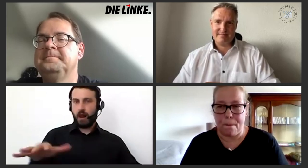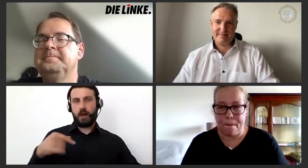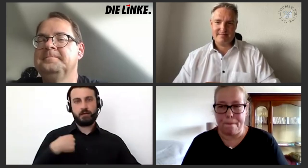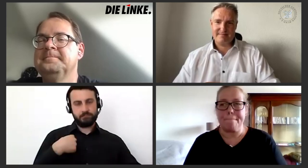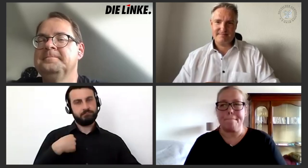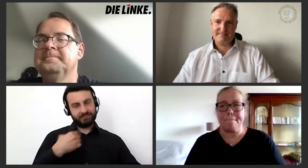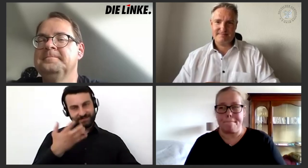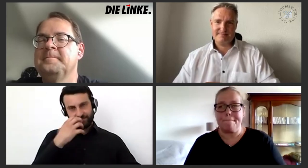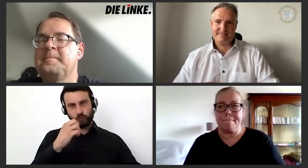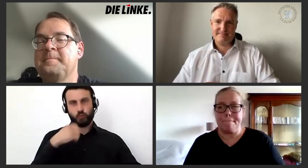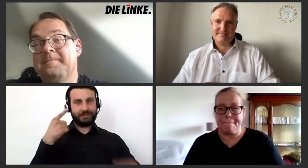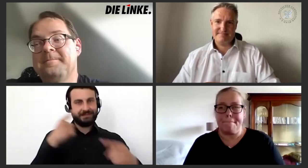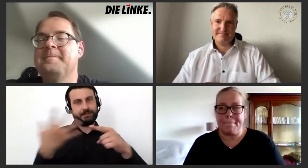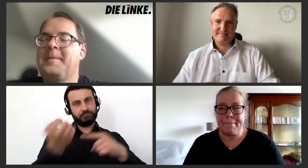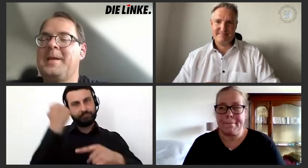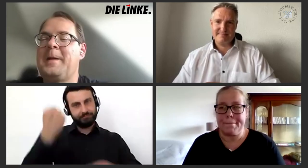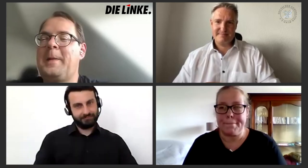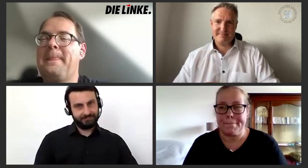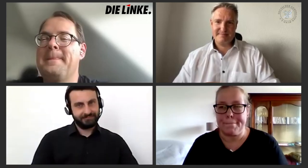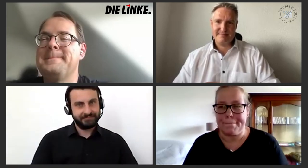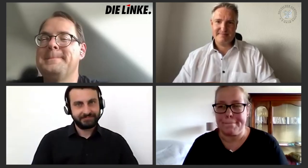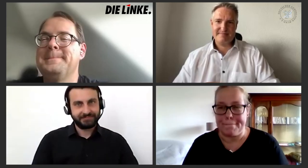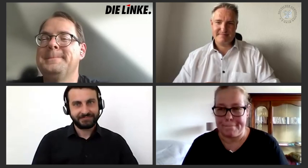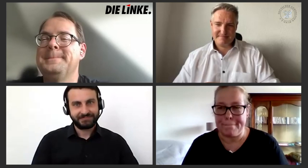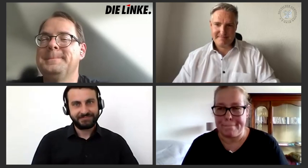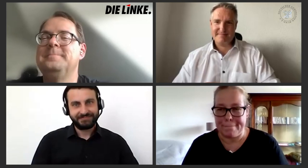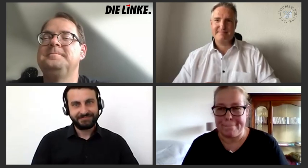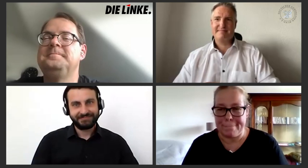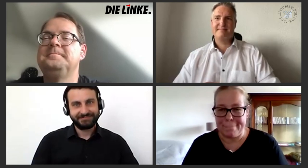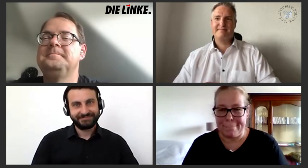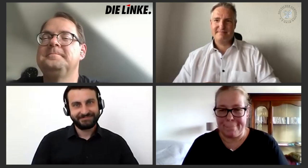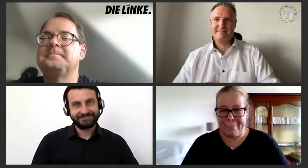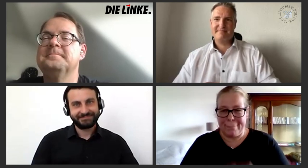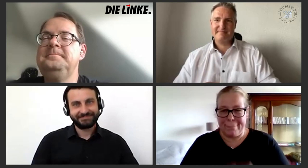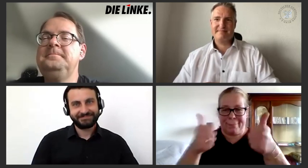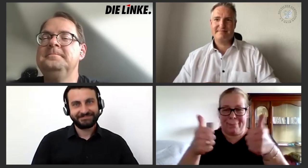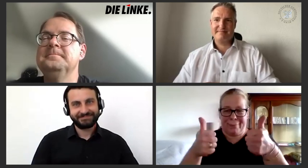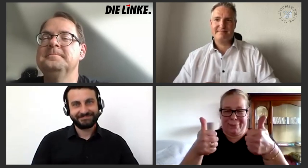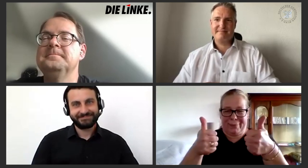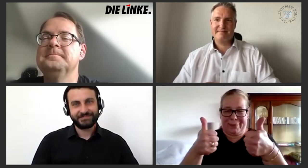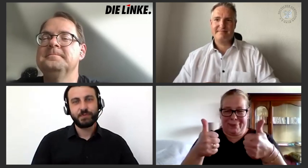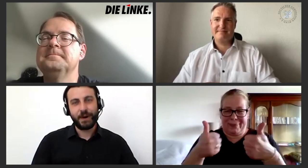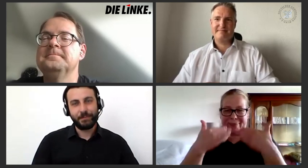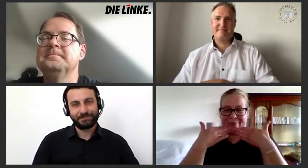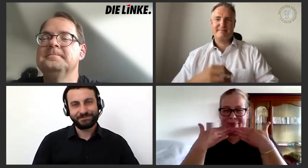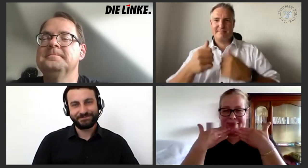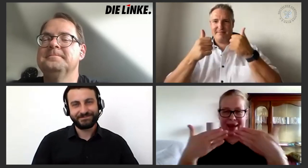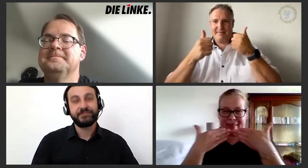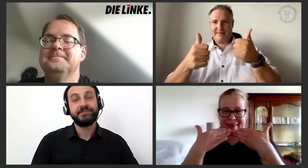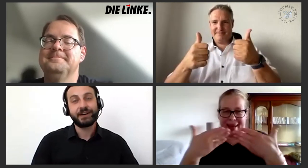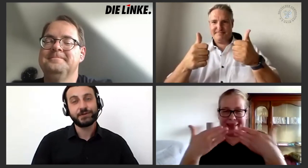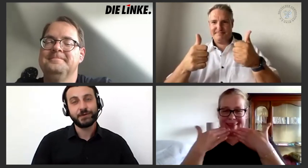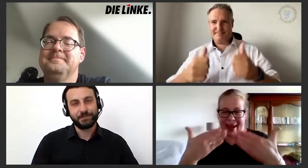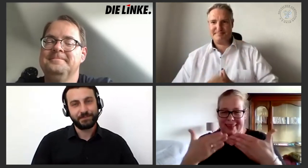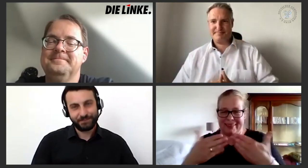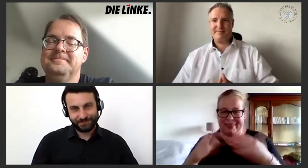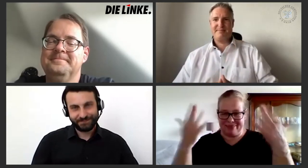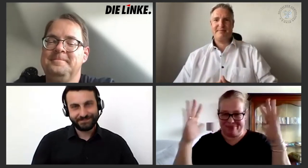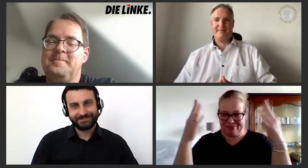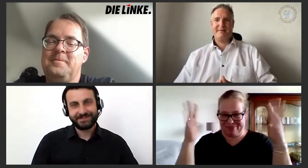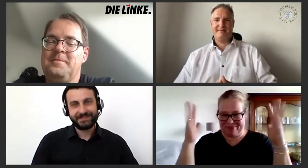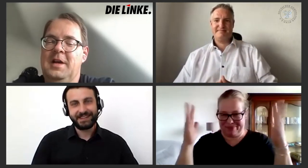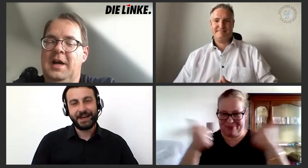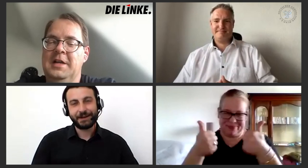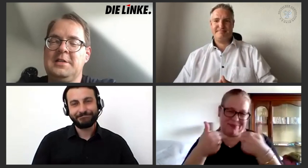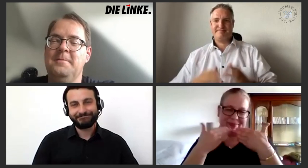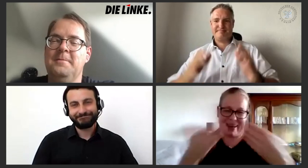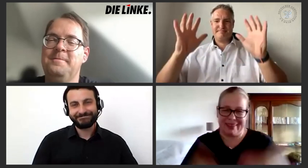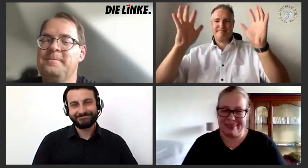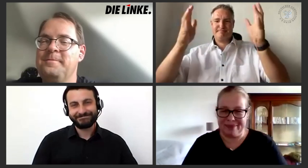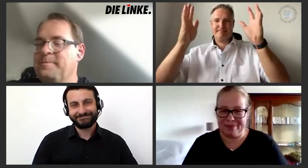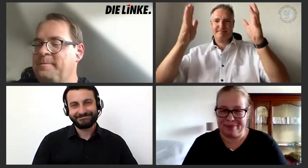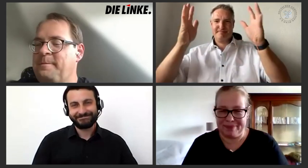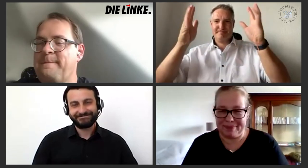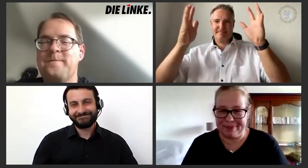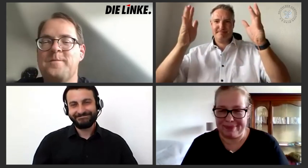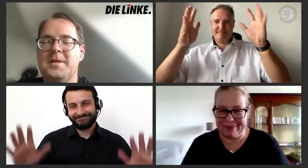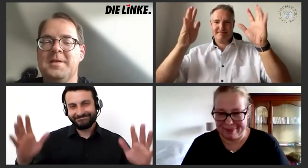Super, Dankeschön. Vielen Dank!